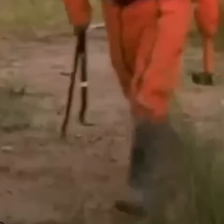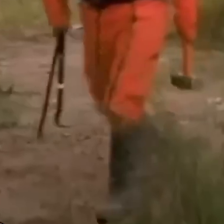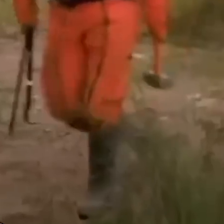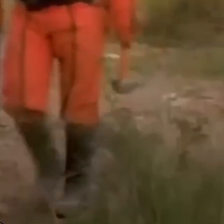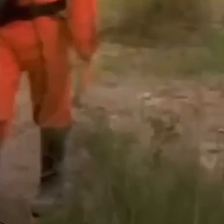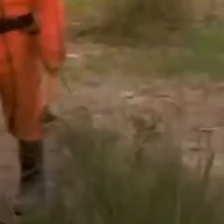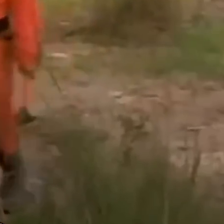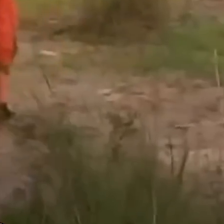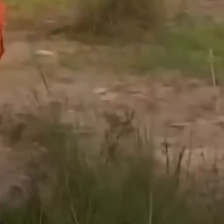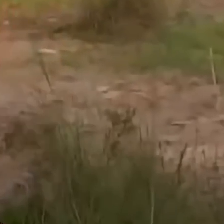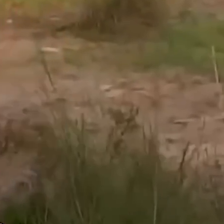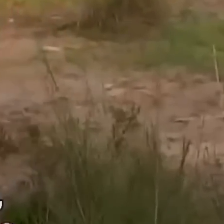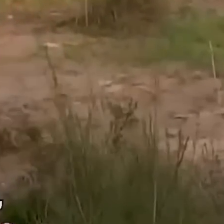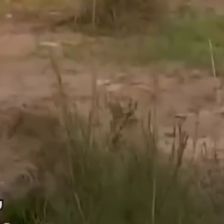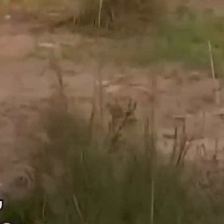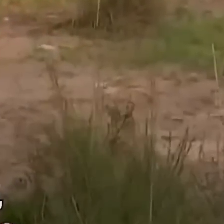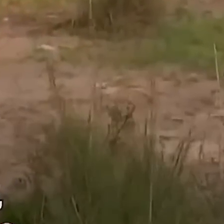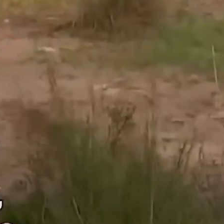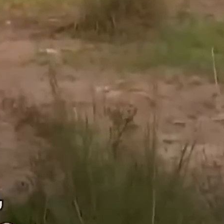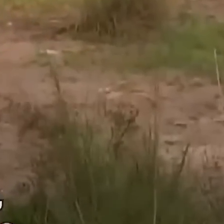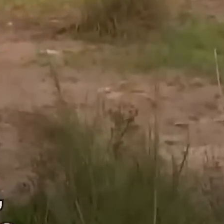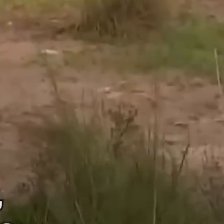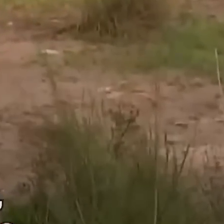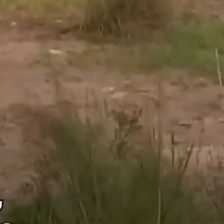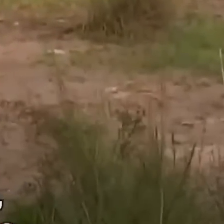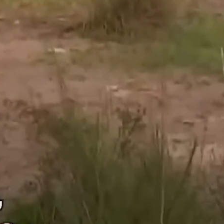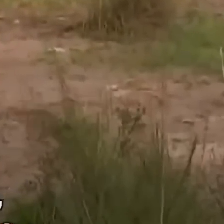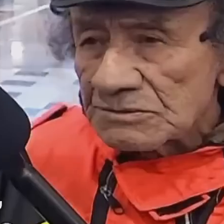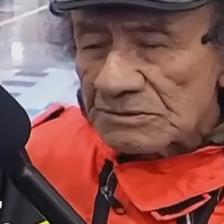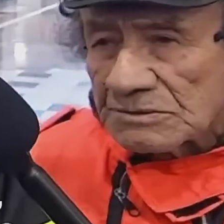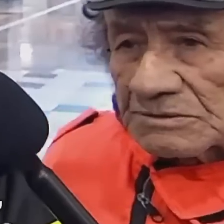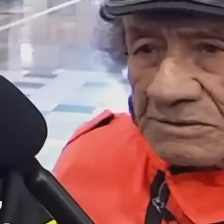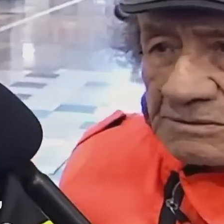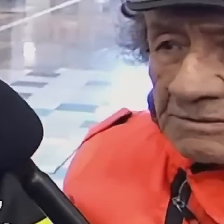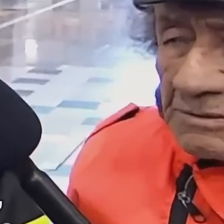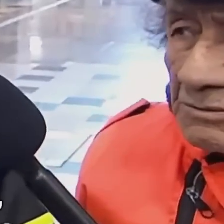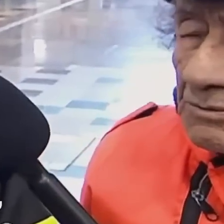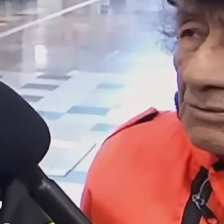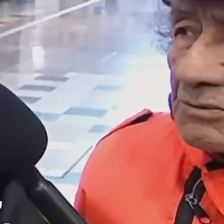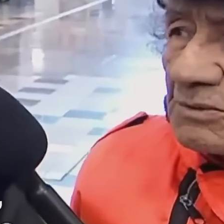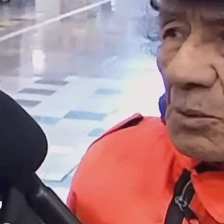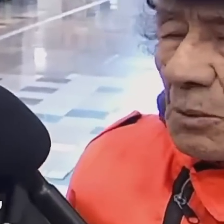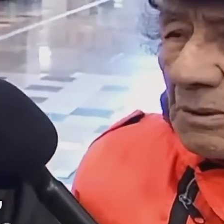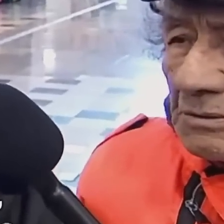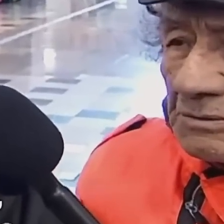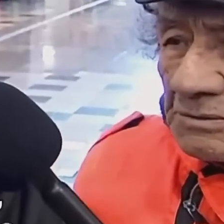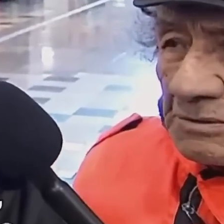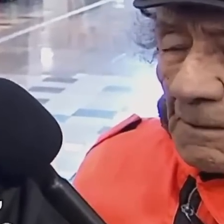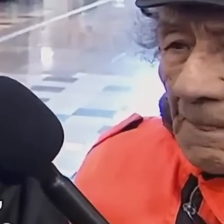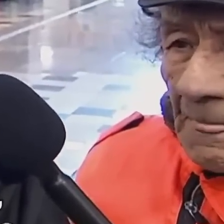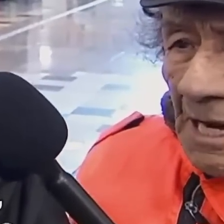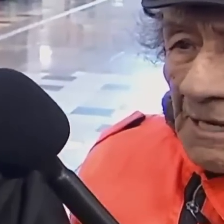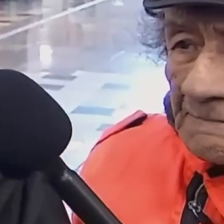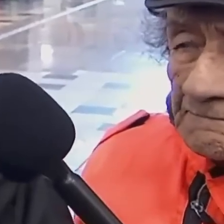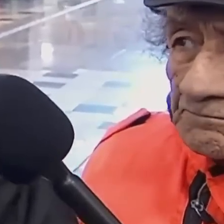más comprometidos porque California como sabemos es uno de los santuarios mexicanos donde están